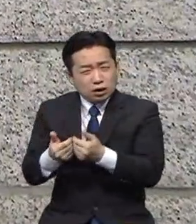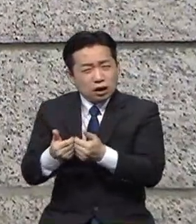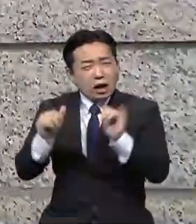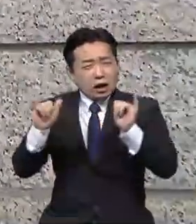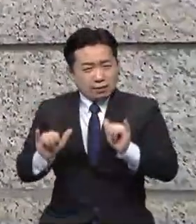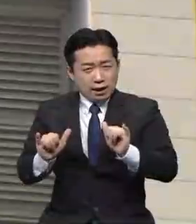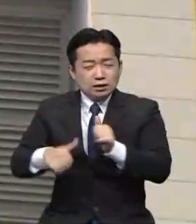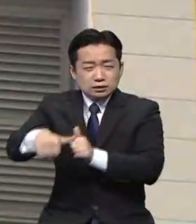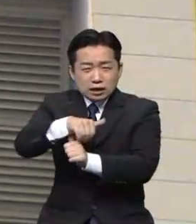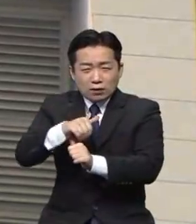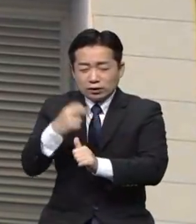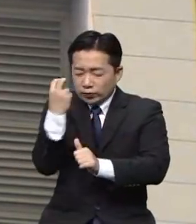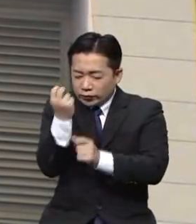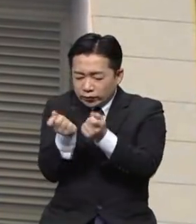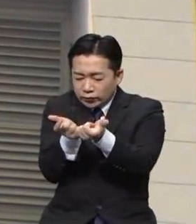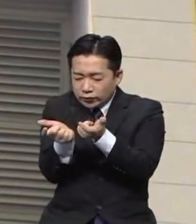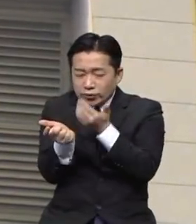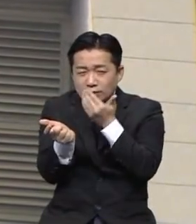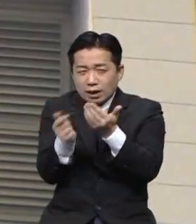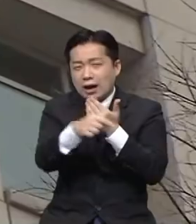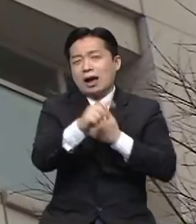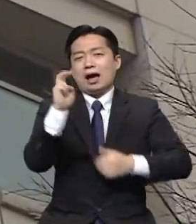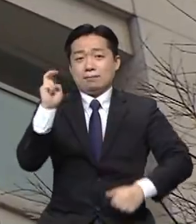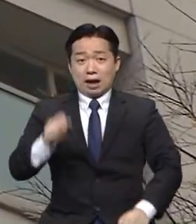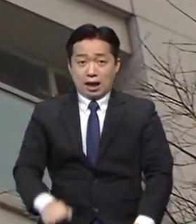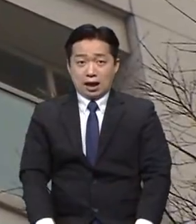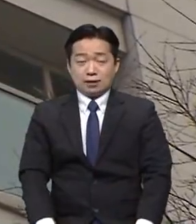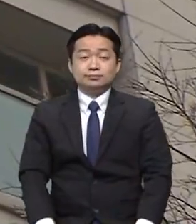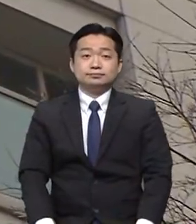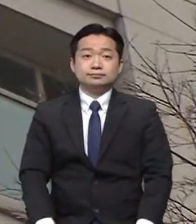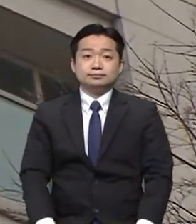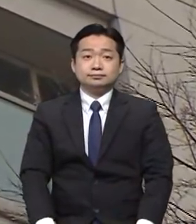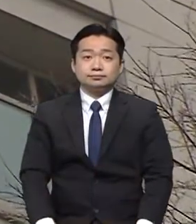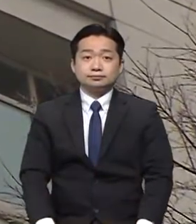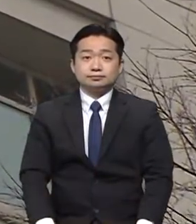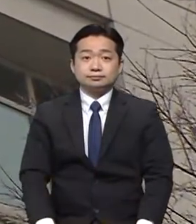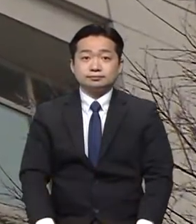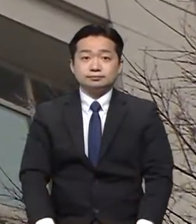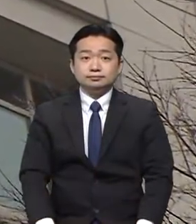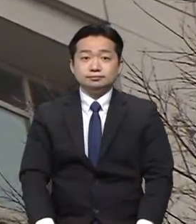판결로 한일관계가 악화일로로 가지 않도록 상황을 관리하려는 의도로 풀이됩니다. SBS 김아영입니다. (앵커) 코로나19로 중국 우한이 처음 봉쇄된 지 오늘로 1년 되는 날입니다.